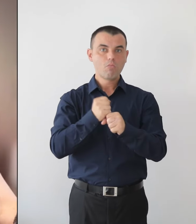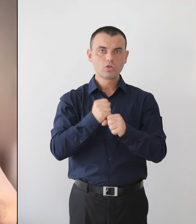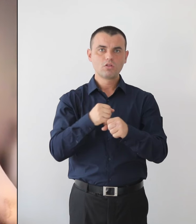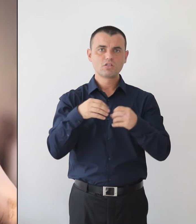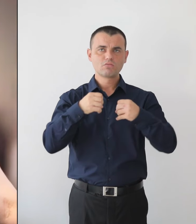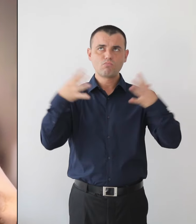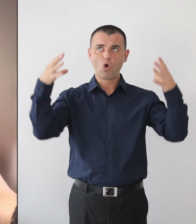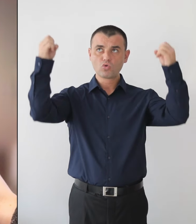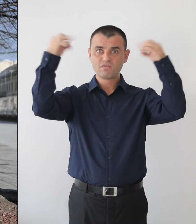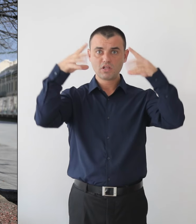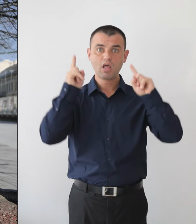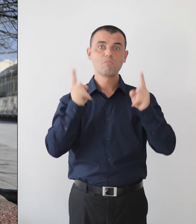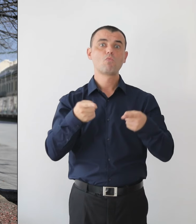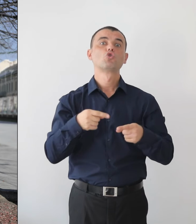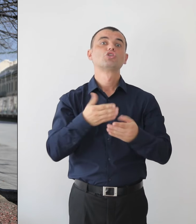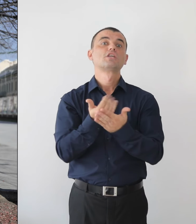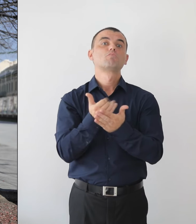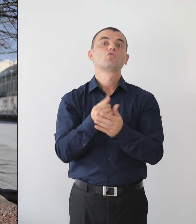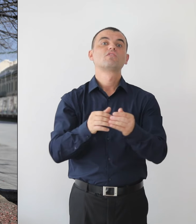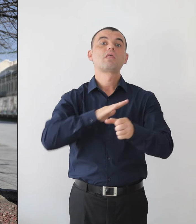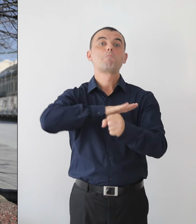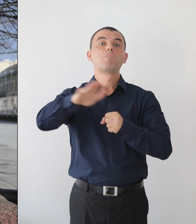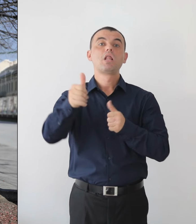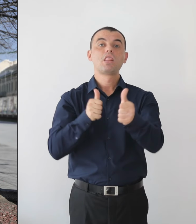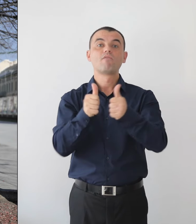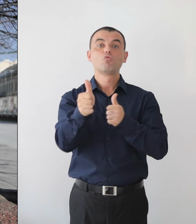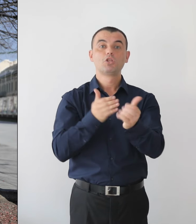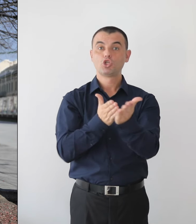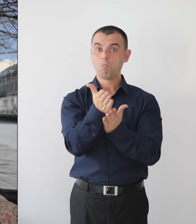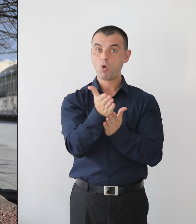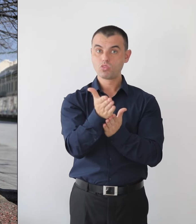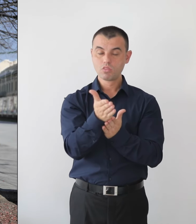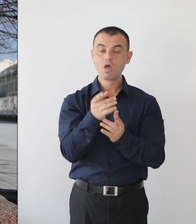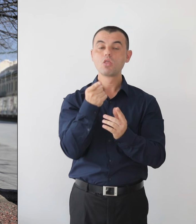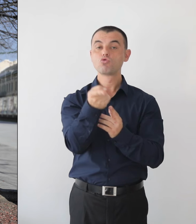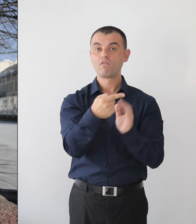Ако работите в среда с добра светлина, може да използвате напълно Автоматичен режим или Програмен режим.